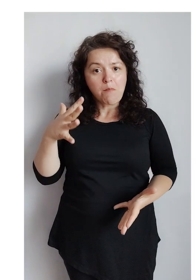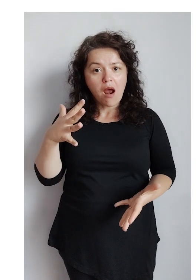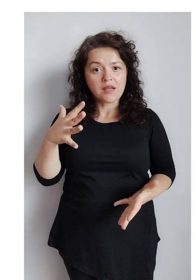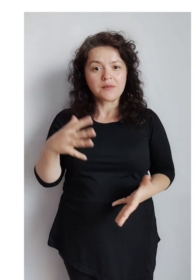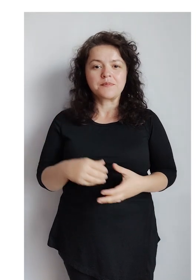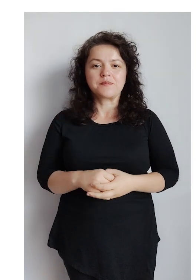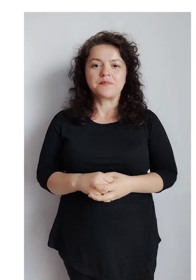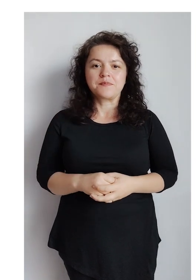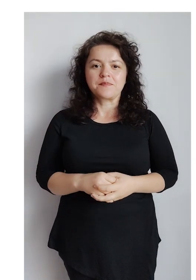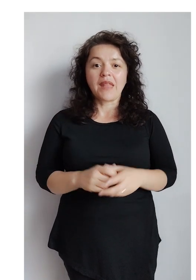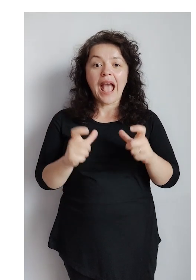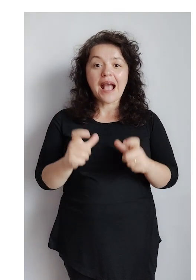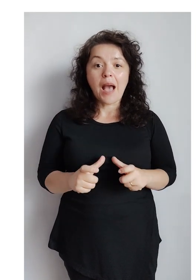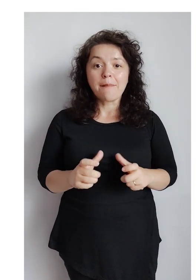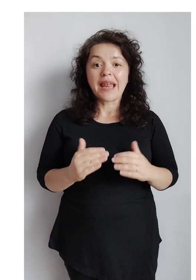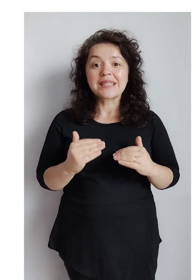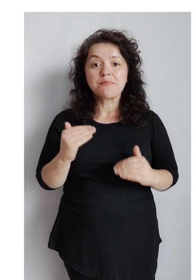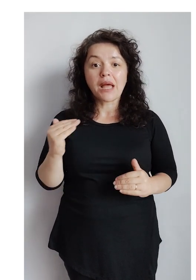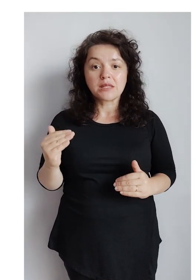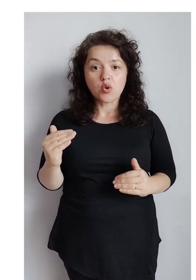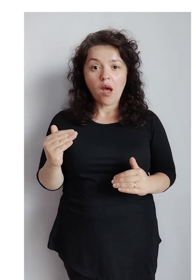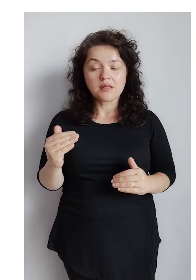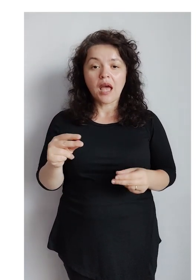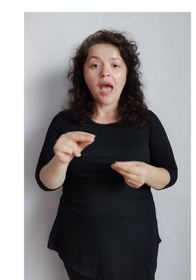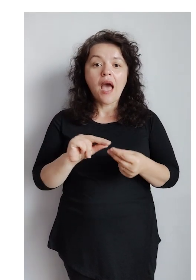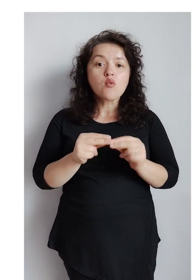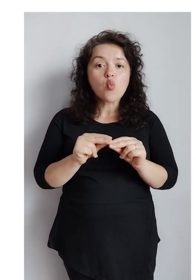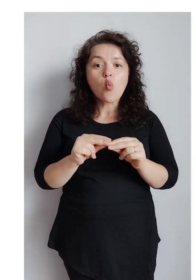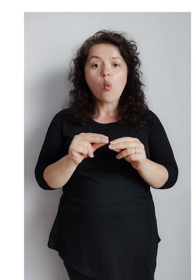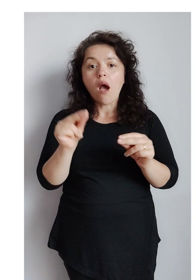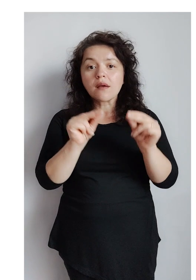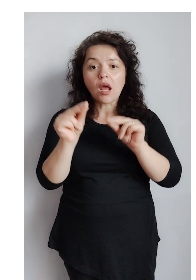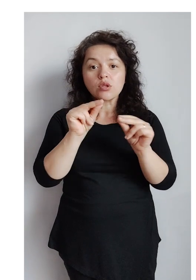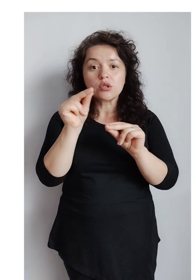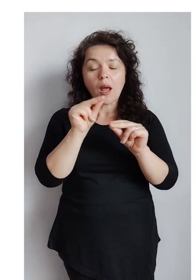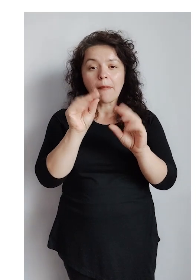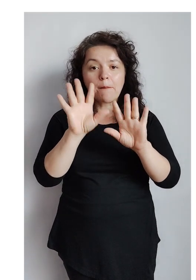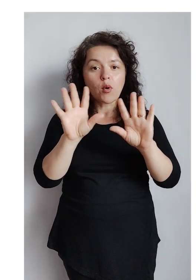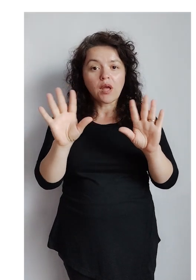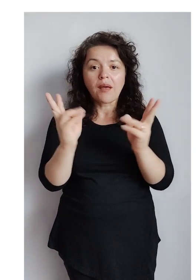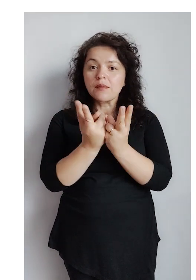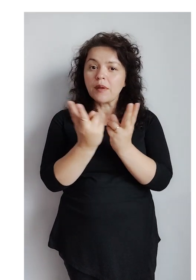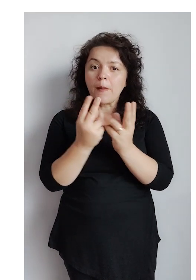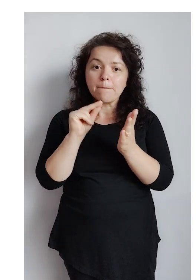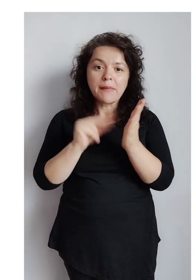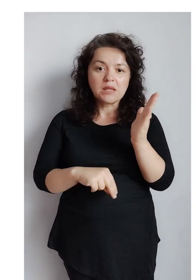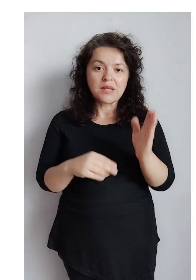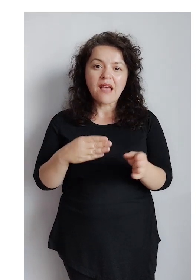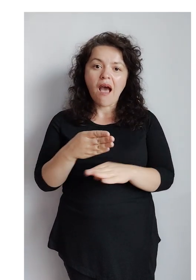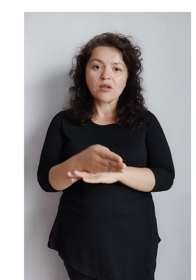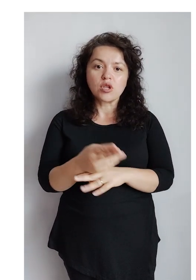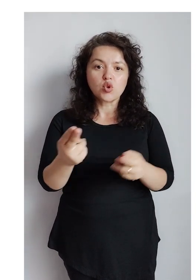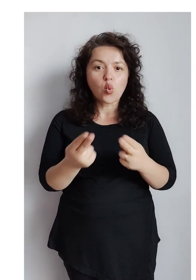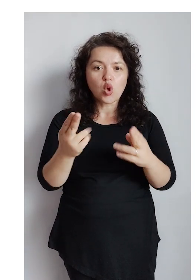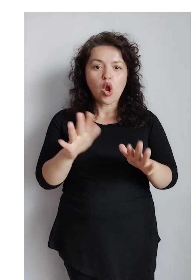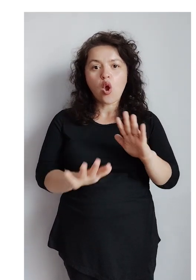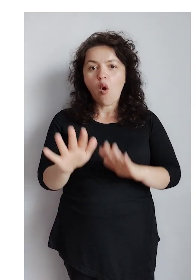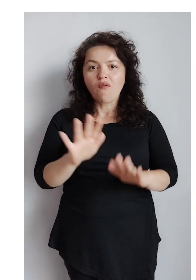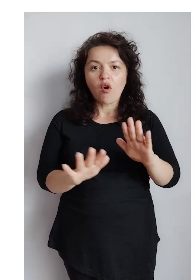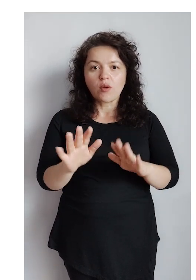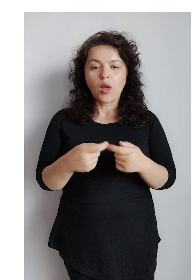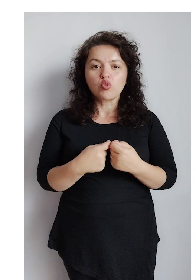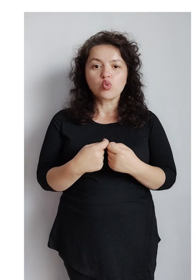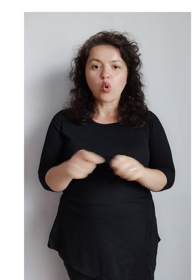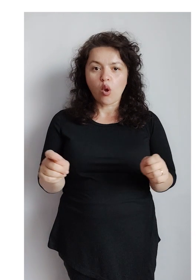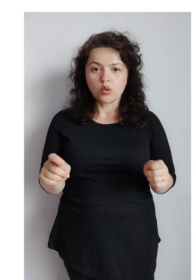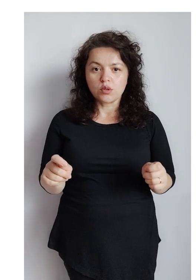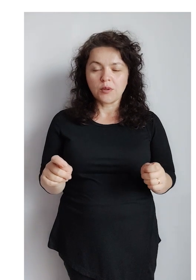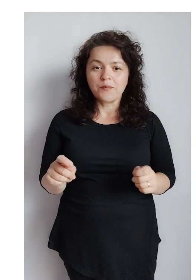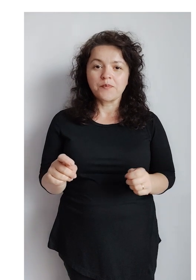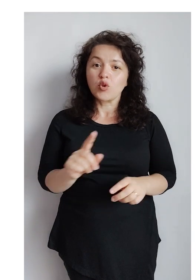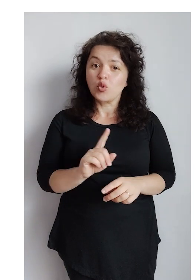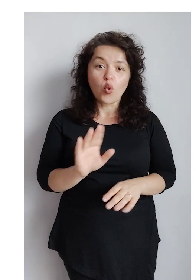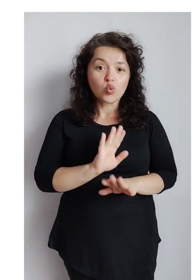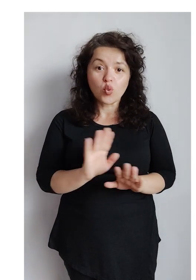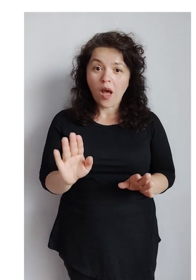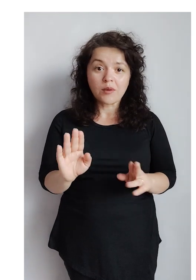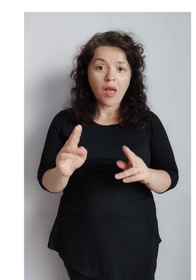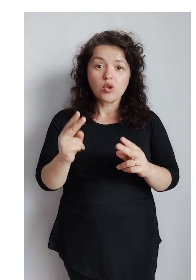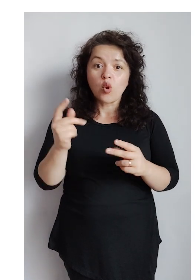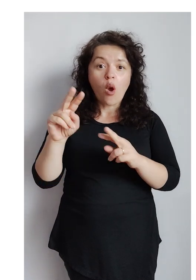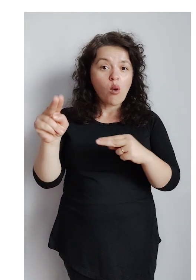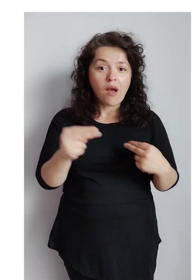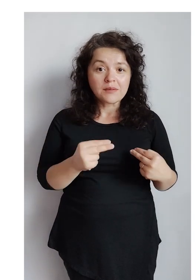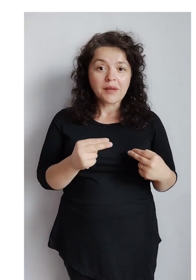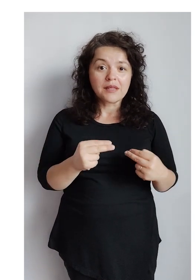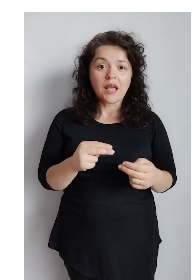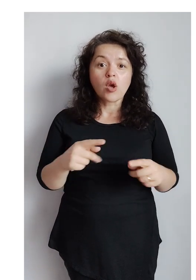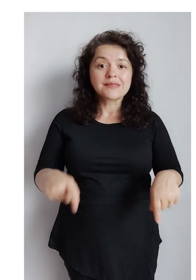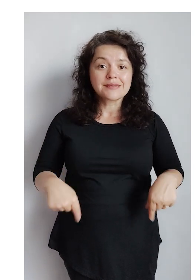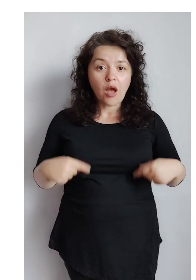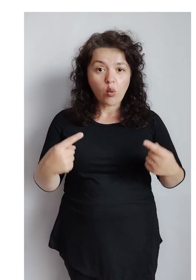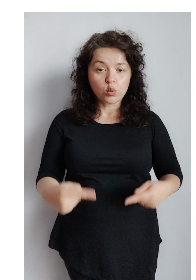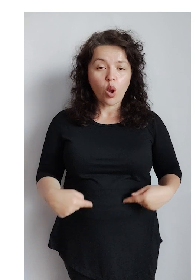Camerele spațioase, cu aranjament adecvat de mobilier, permit acces ușor și confort pentru toată lumea și nu numai pentru oaspeții care folosesc un scaun cu rotile